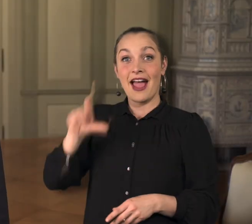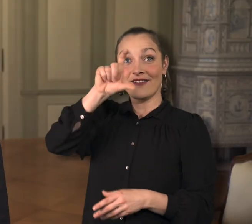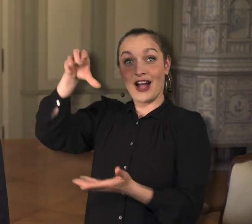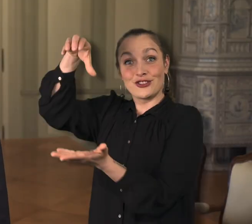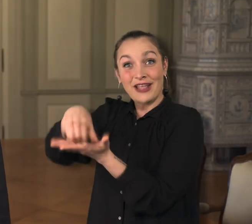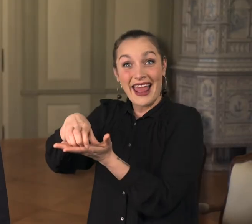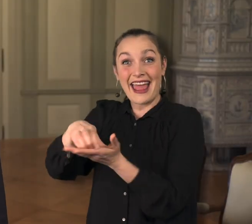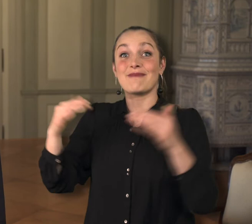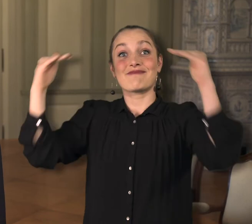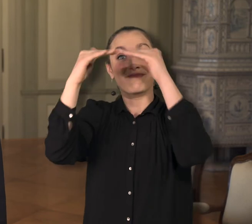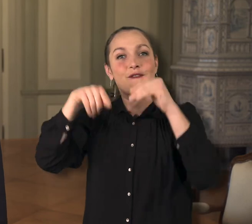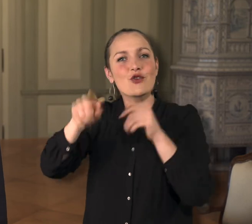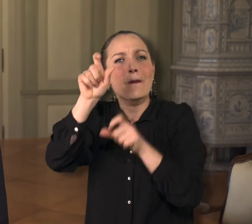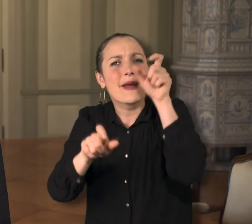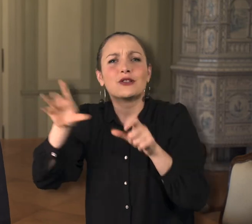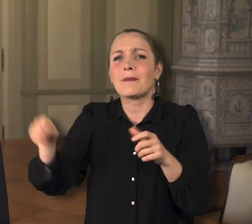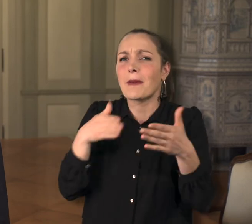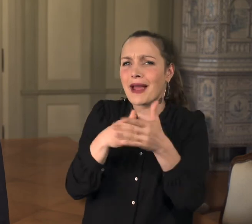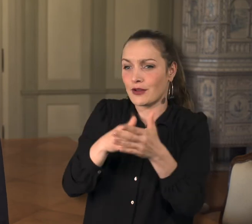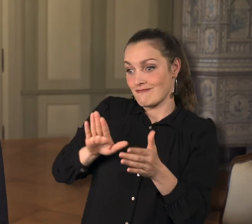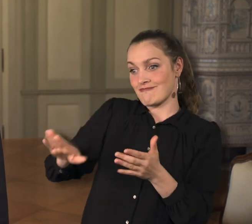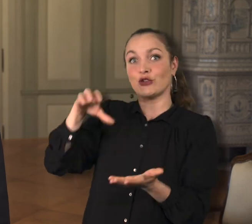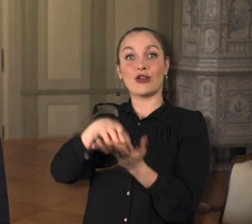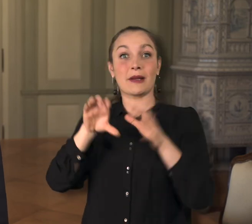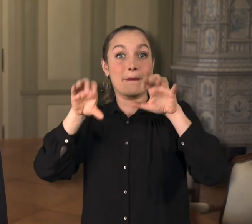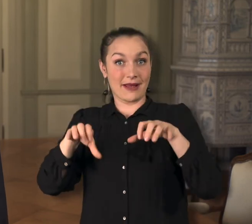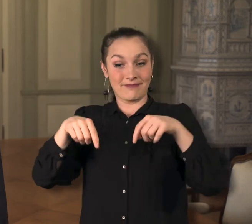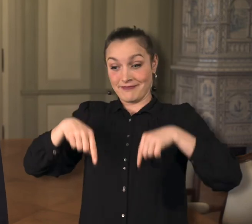Die Stadt Bern besitzt eine Fachstelle für die Gleichstellung von Menschen mit Behinderungen.